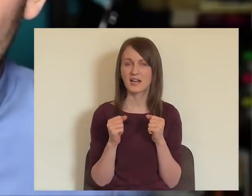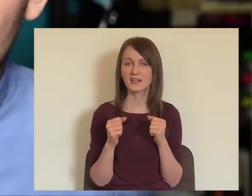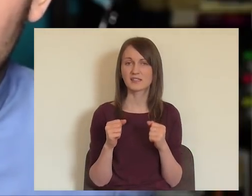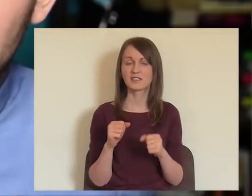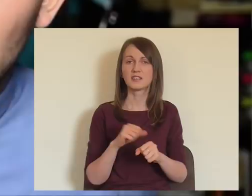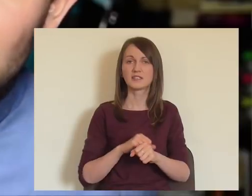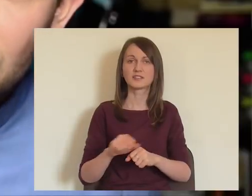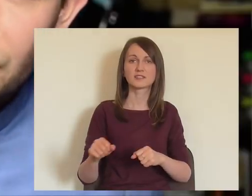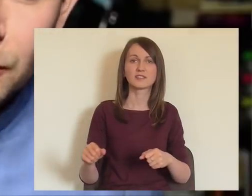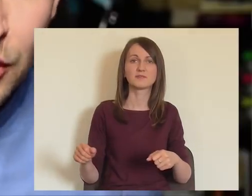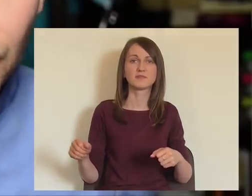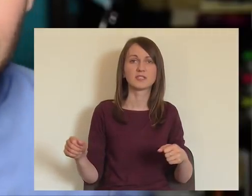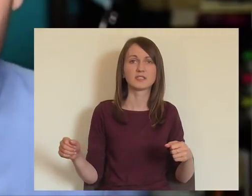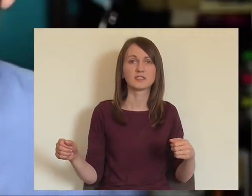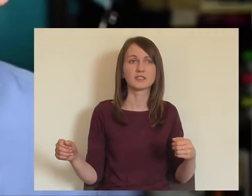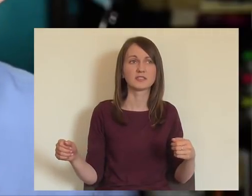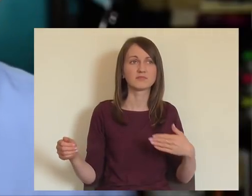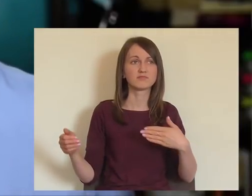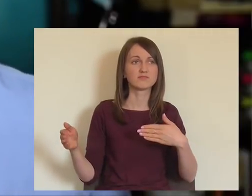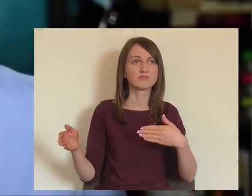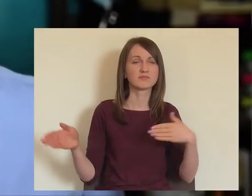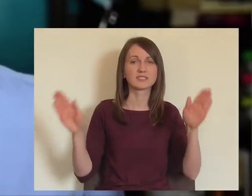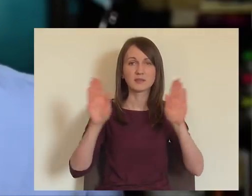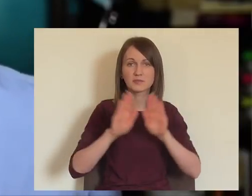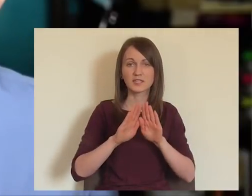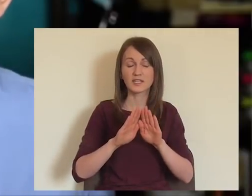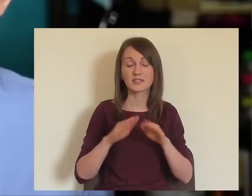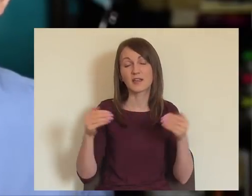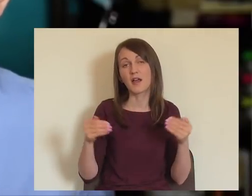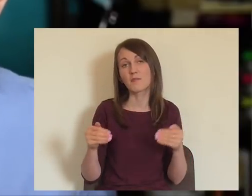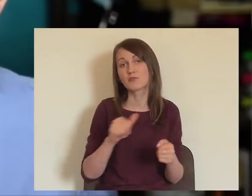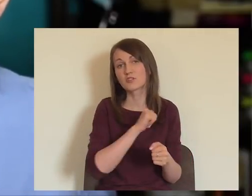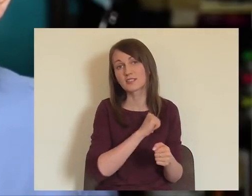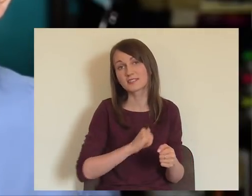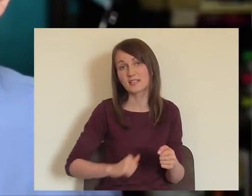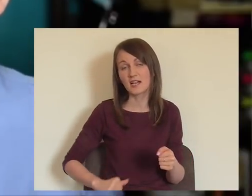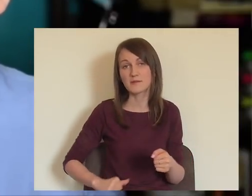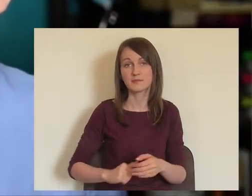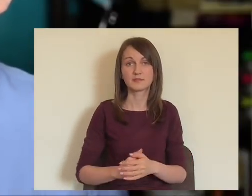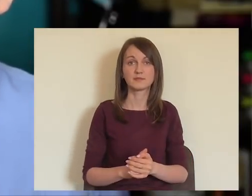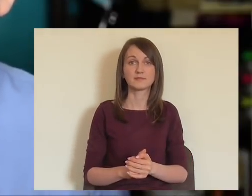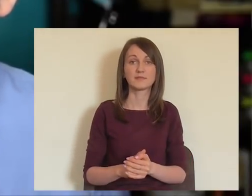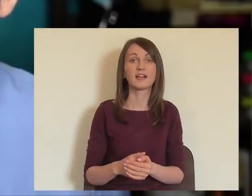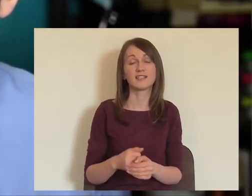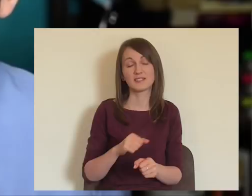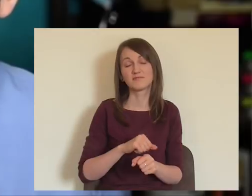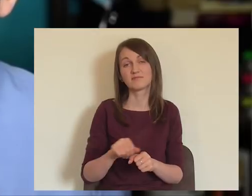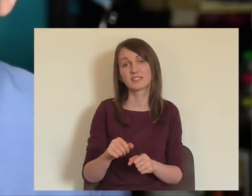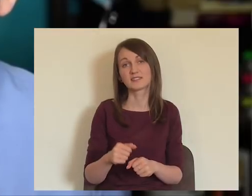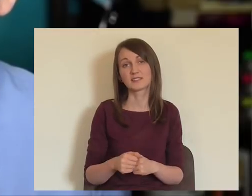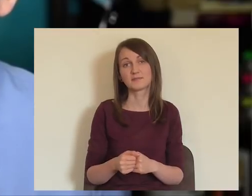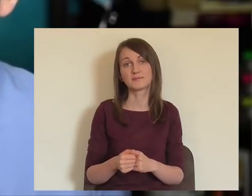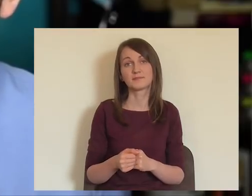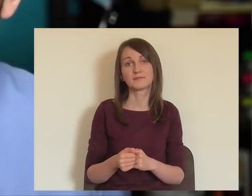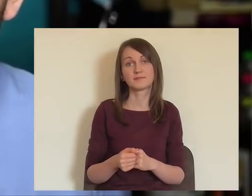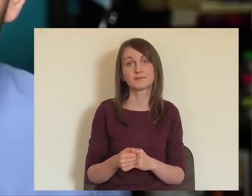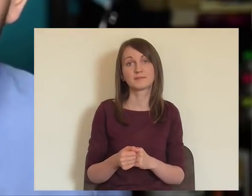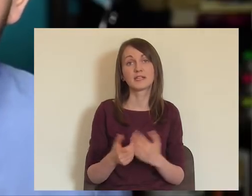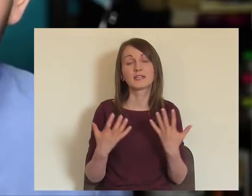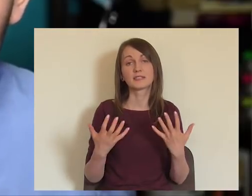Może ktoś jest ze mną w tym grobie, w tym Wieczerniku zamkniętym, może tam jestem sam, natomiast ja tam jestem.